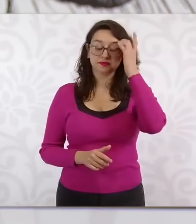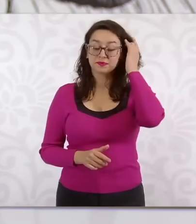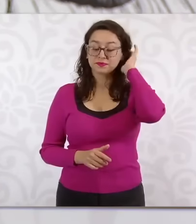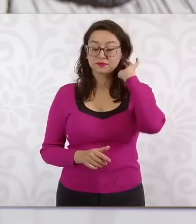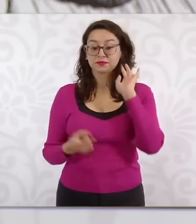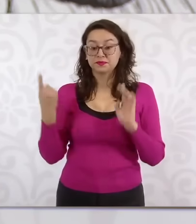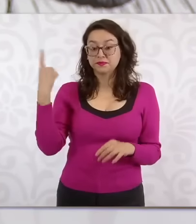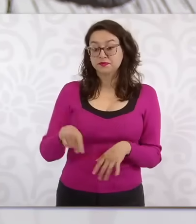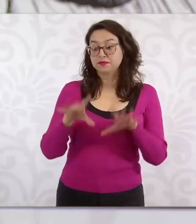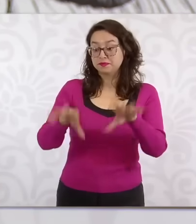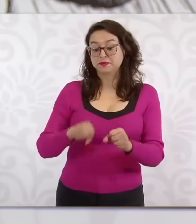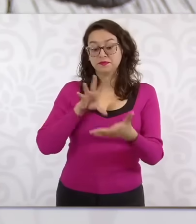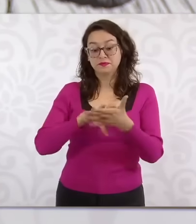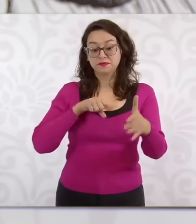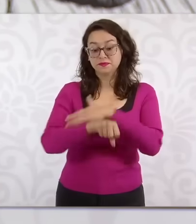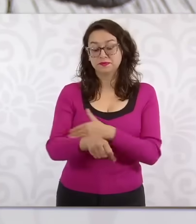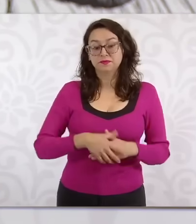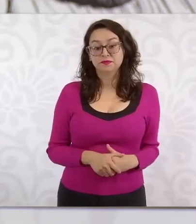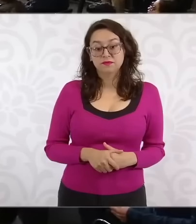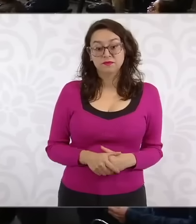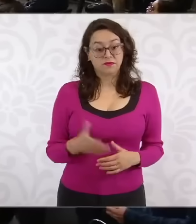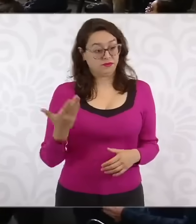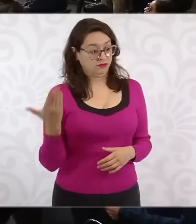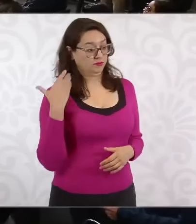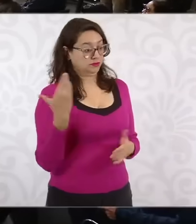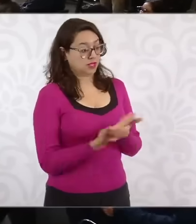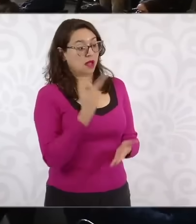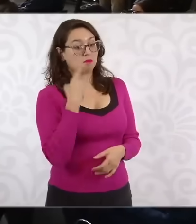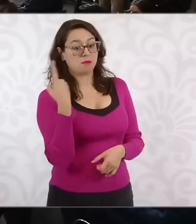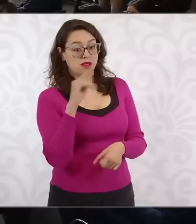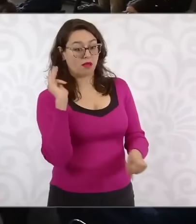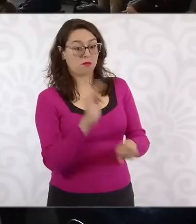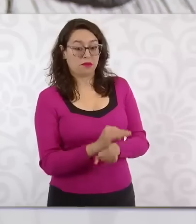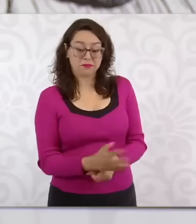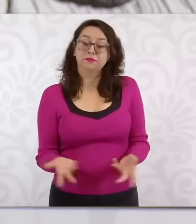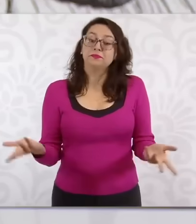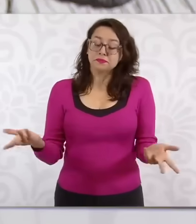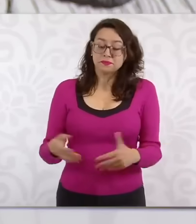por violencia, ¿no? Ya le acaban de conceder un amparo contra esa. Ya ves, contra esa orden. Ah,